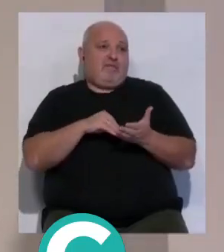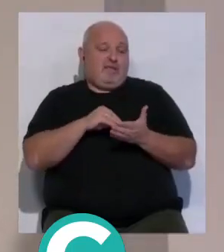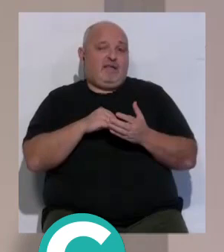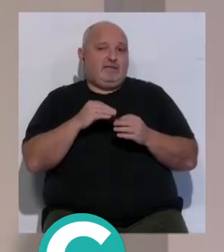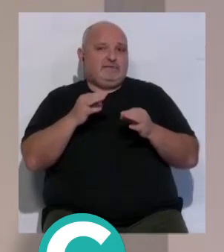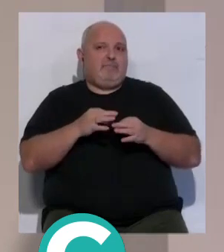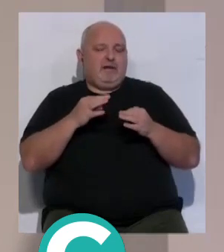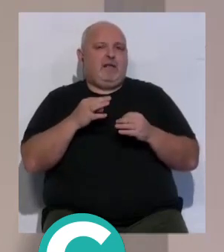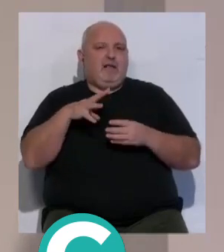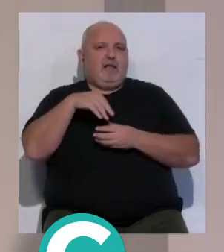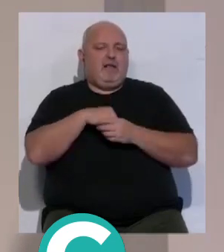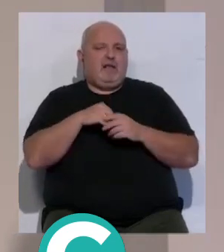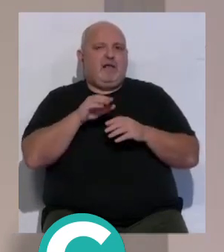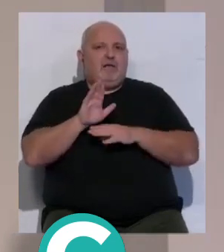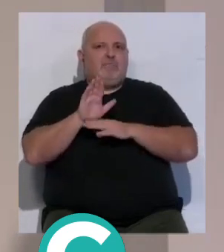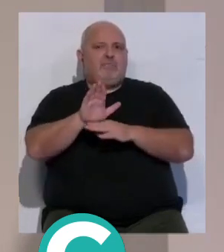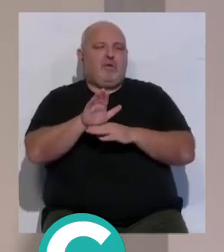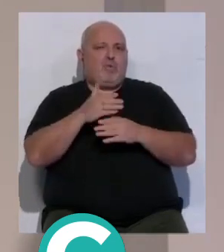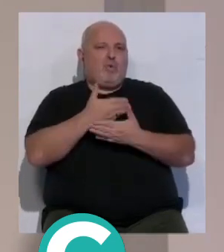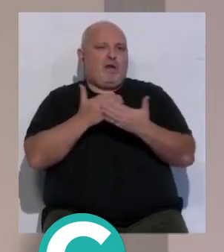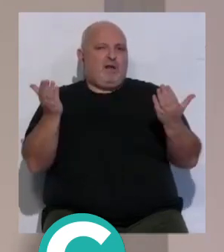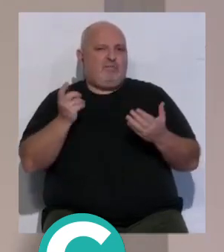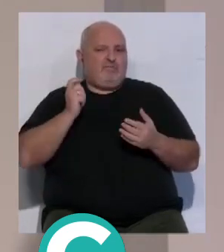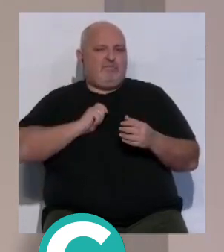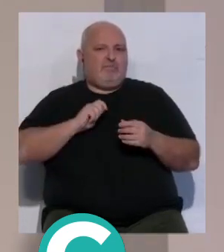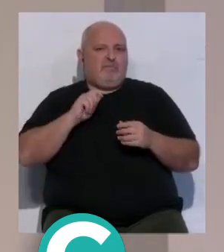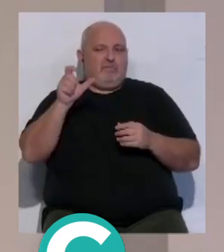siempre en cada comparecencia de prensa con cualquier profesional Rodrigo Eli central